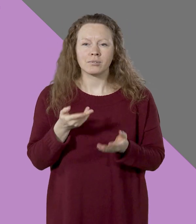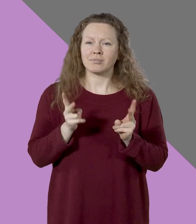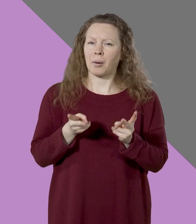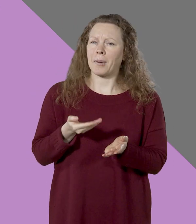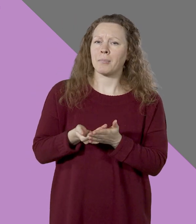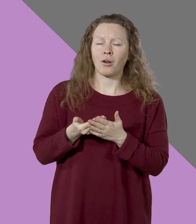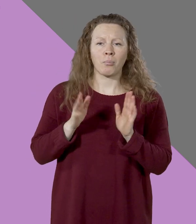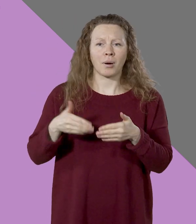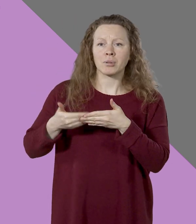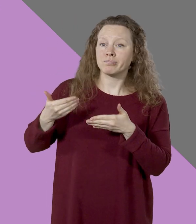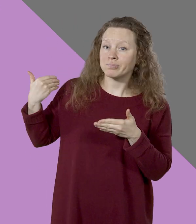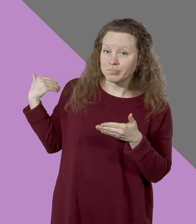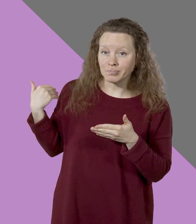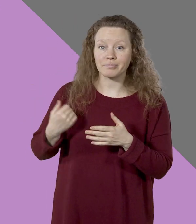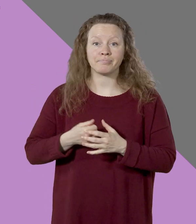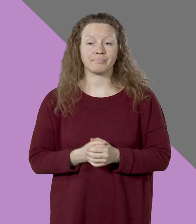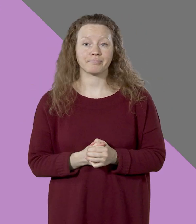vilket är samma belopp som under tidigare år.